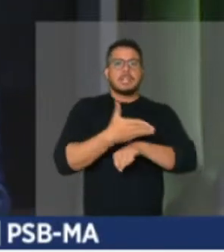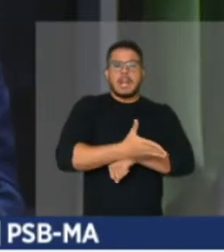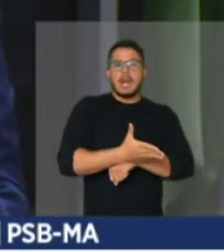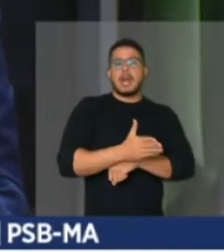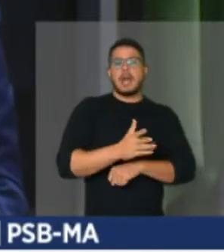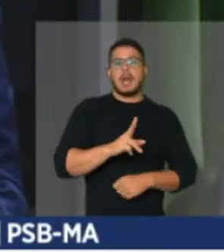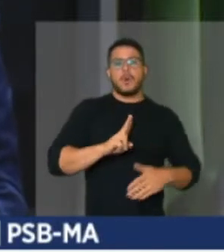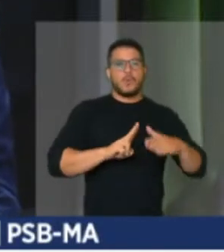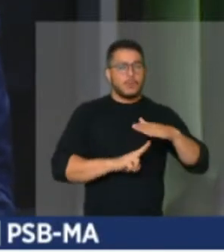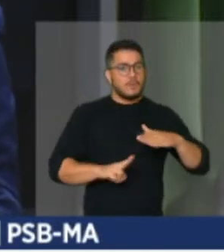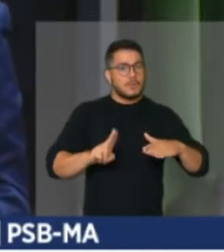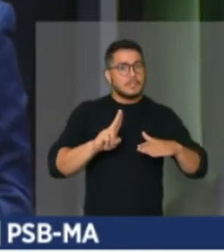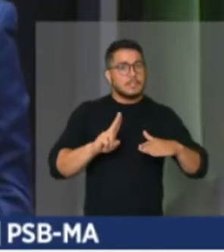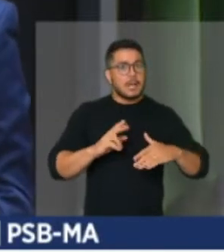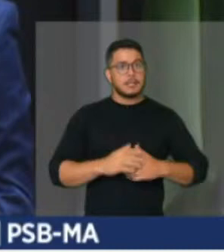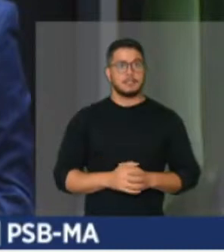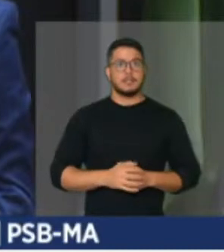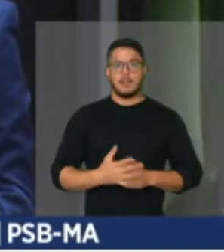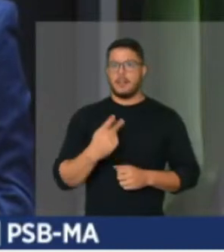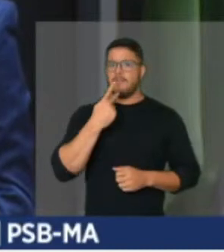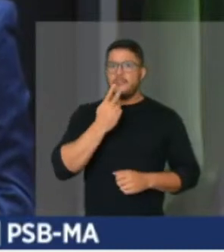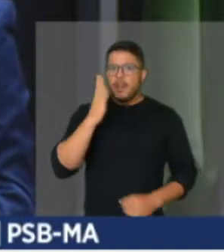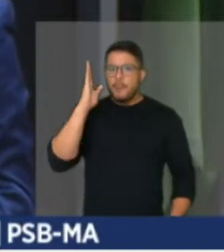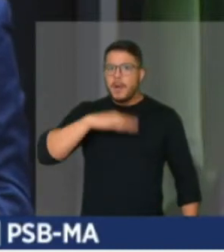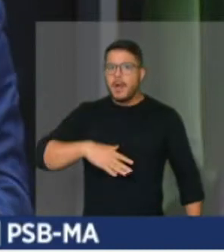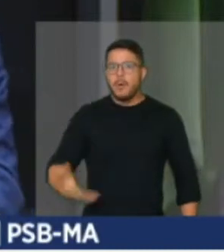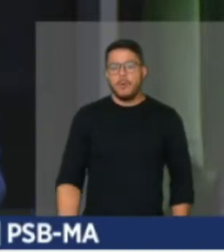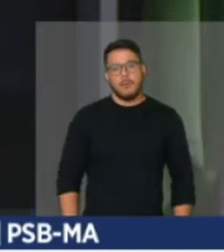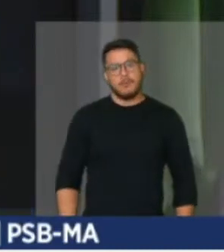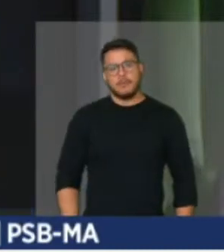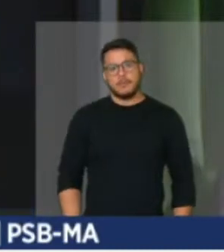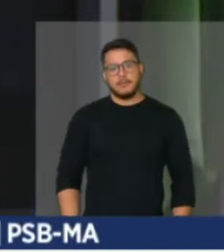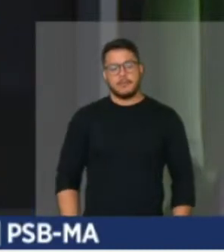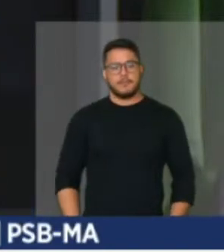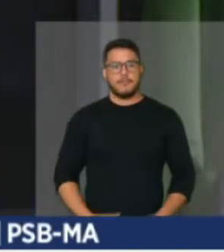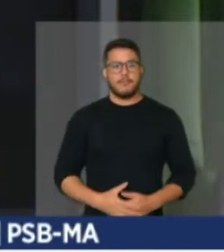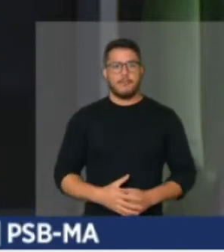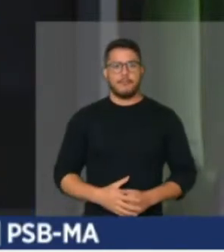MANEIRA ACINTOSA, DESRESPEITOSA, E AGORA SE REVELA COM ESSAS PRÁTICAS CRIMINOSAS QUE DEVEM SER